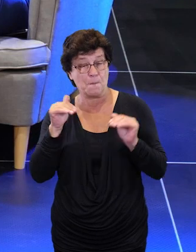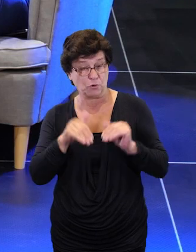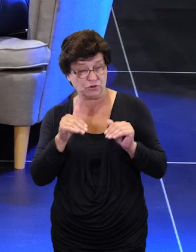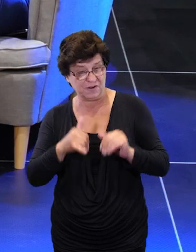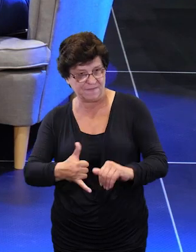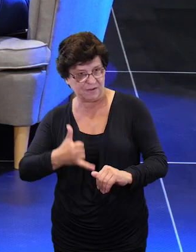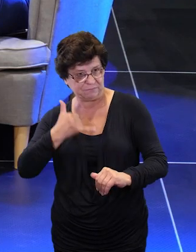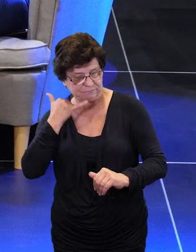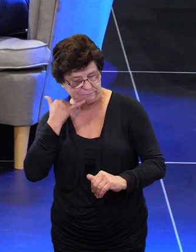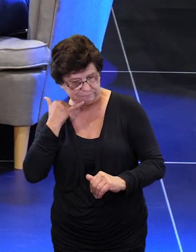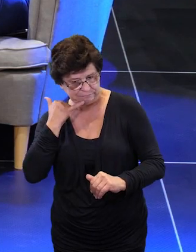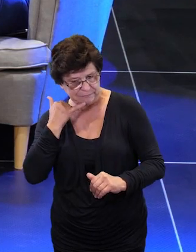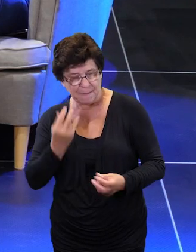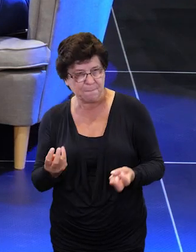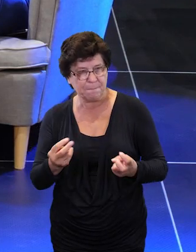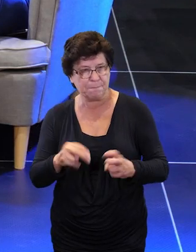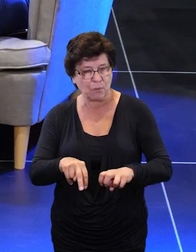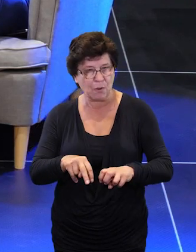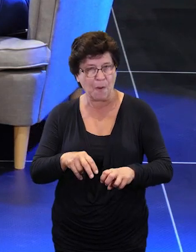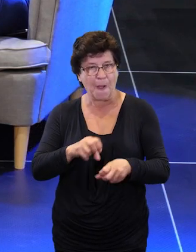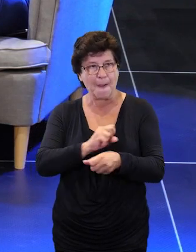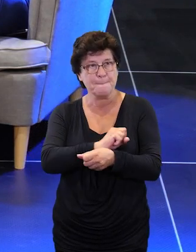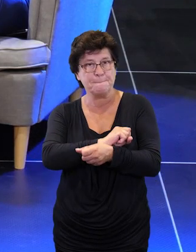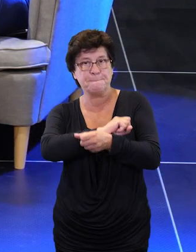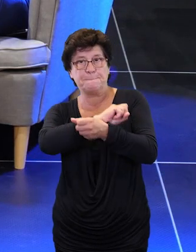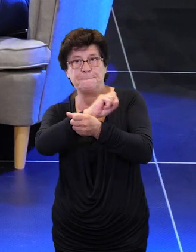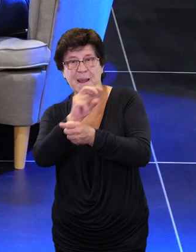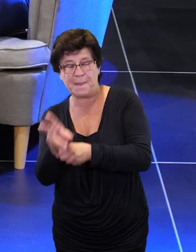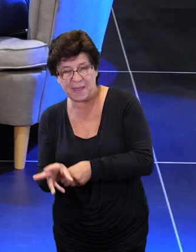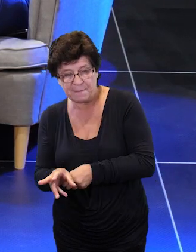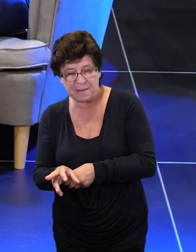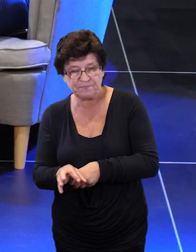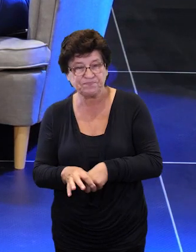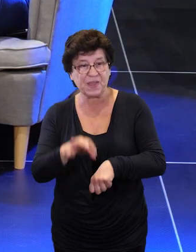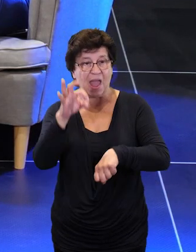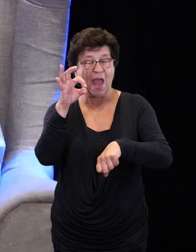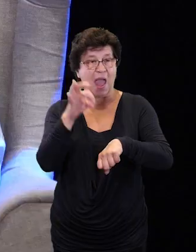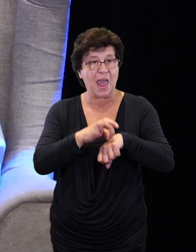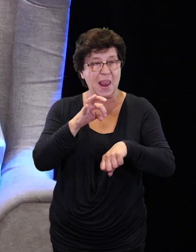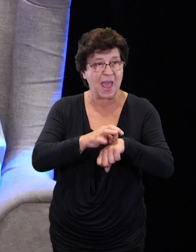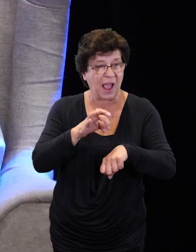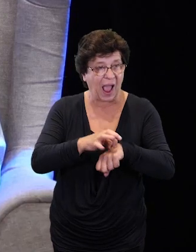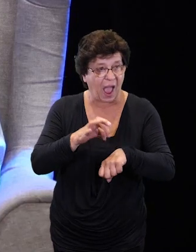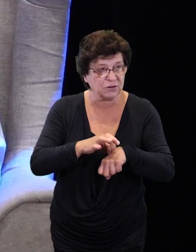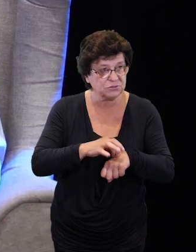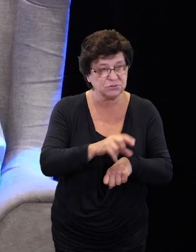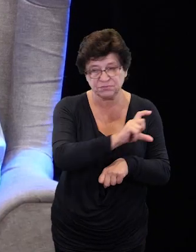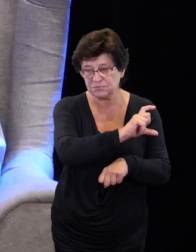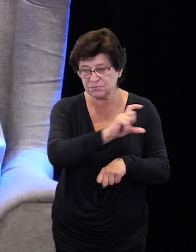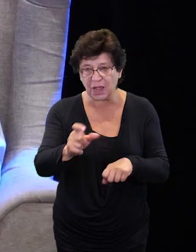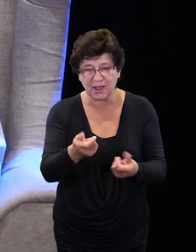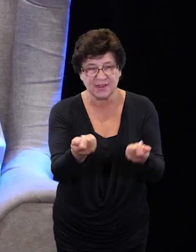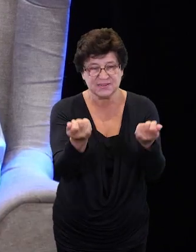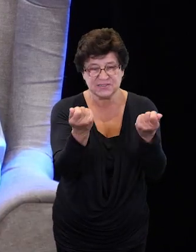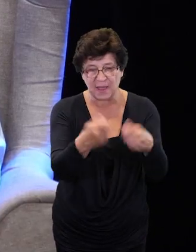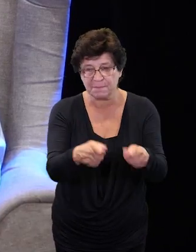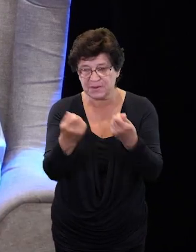potem przyszła pandemia, lekarzy zaczęto zamykać na kwarantannach, mimo że mieli maseczki i stroje w przychodniach,